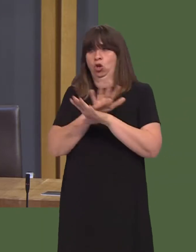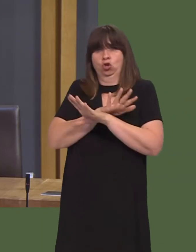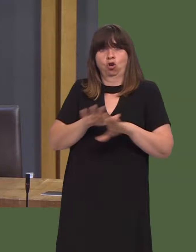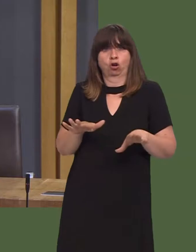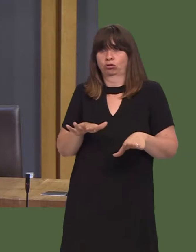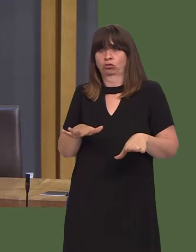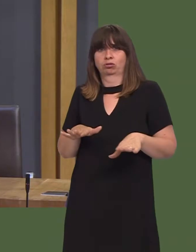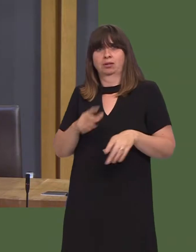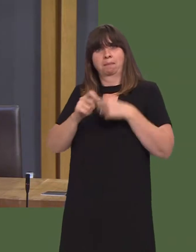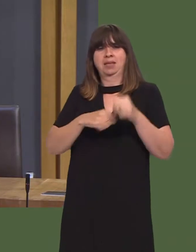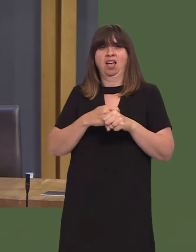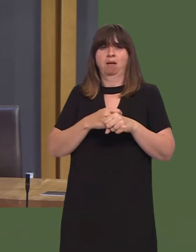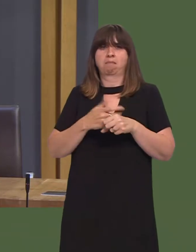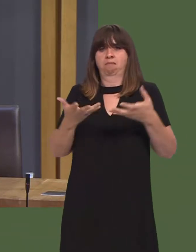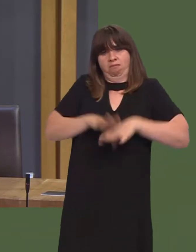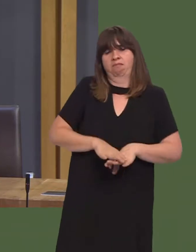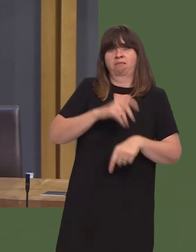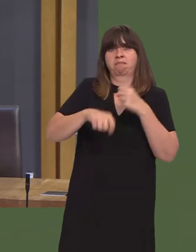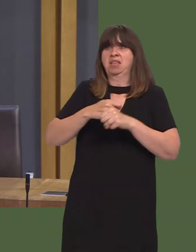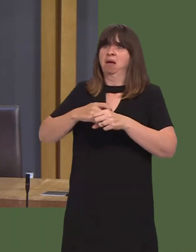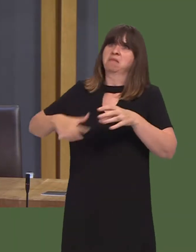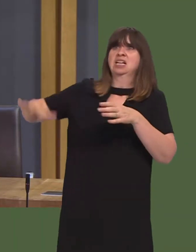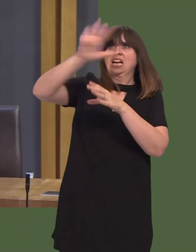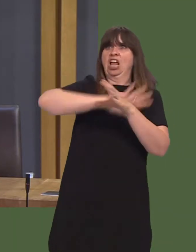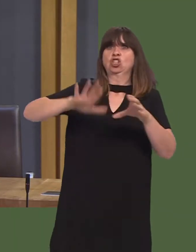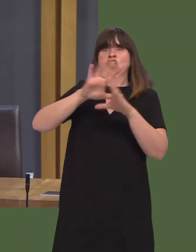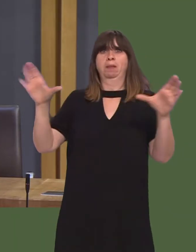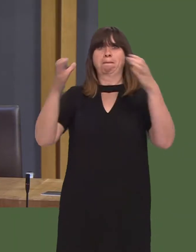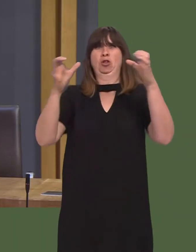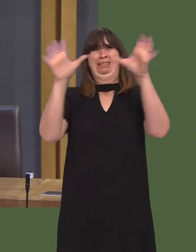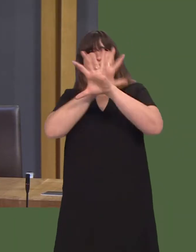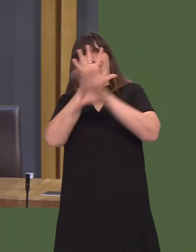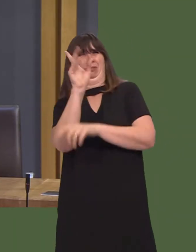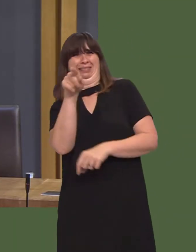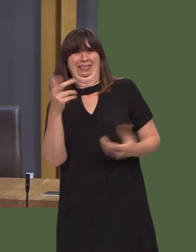gorff genedlaethol annelwig. Nawr, maeír model newydd sydd yn cael yn grybwyll yn eich